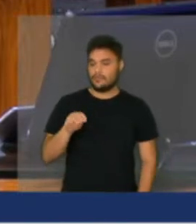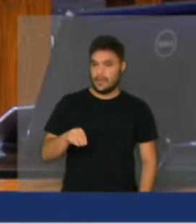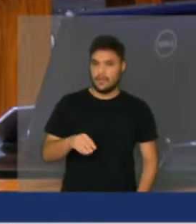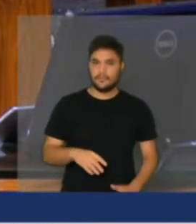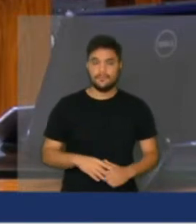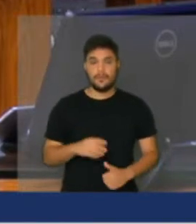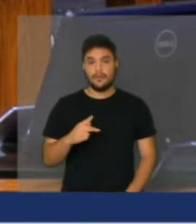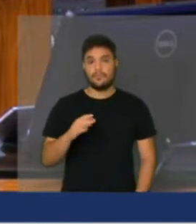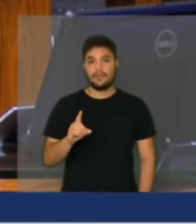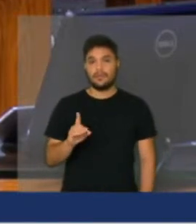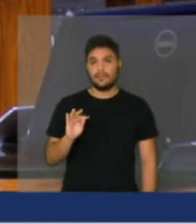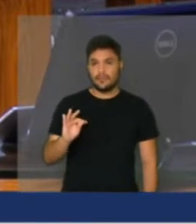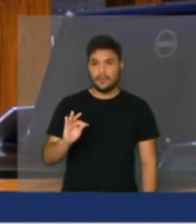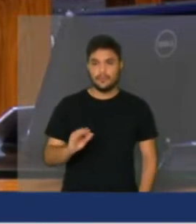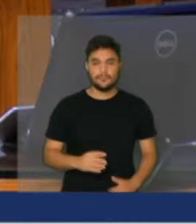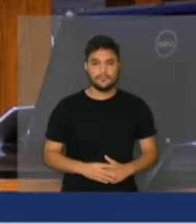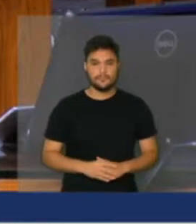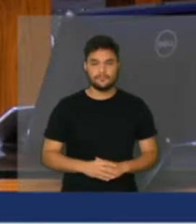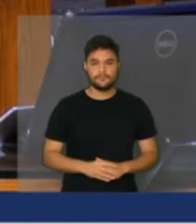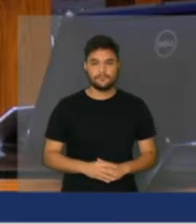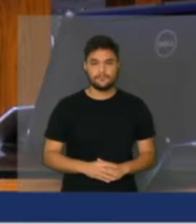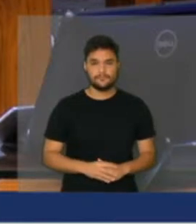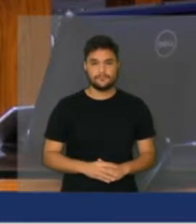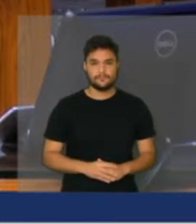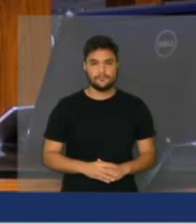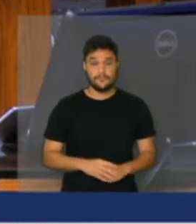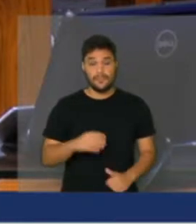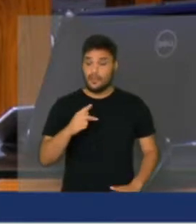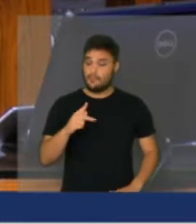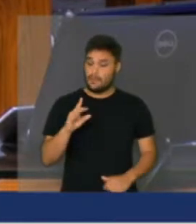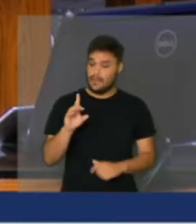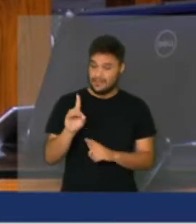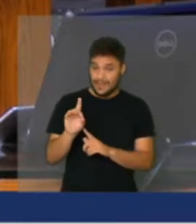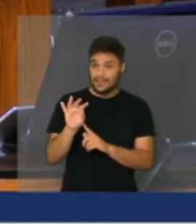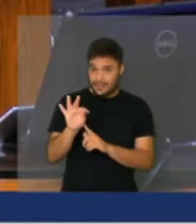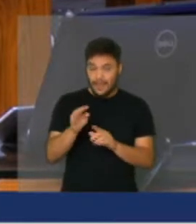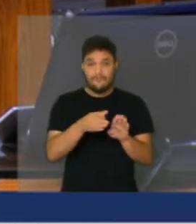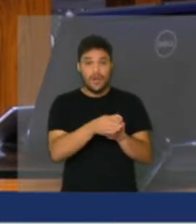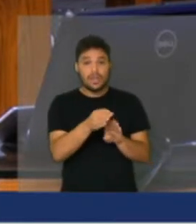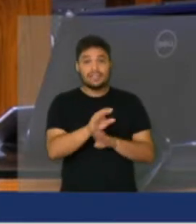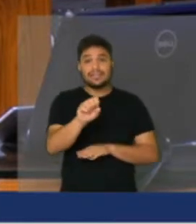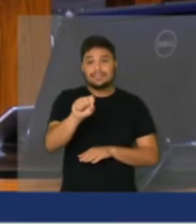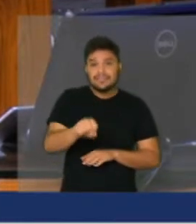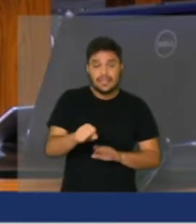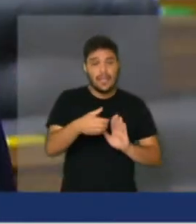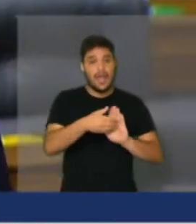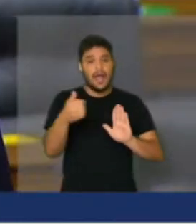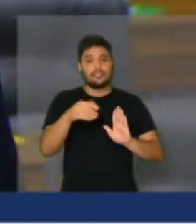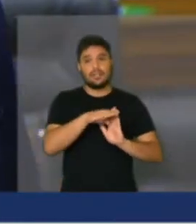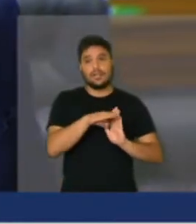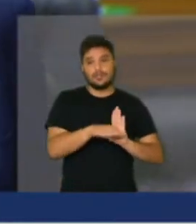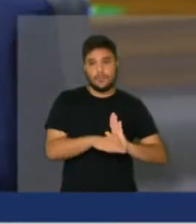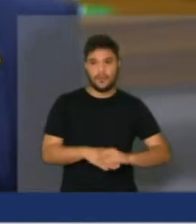PRESIDENTE O PDT VAI ORIENTAR SIM PELA RETIRADA DE PAUTA. [PRESIDENTE]: PDT SIM. SOLIDARIEDADE? SOLIDARIEDADE? DEPUTADO THIAGO